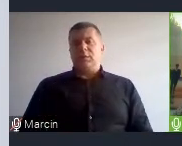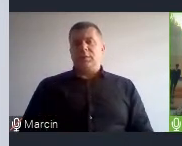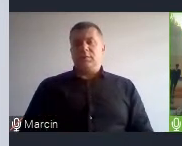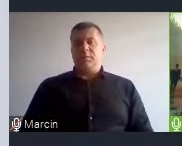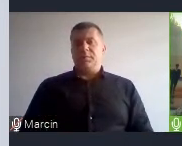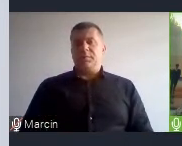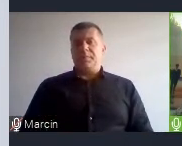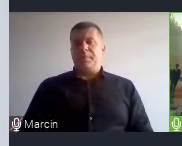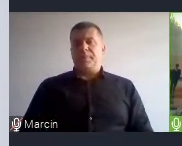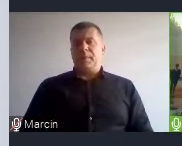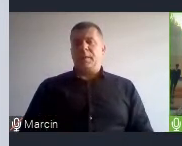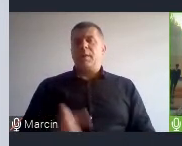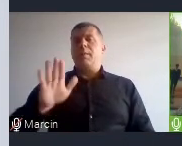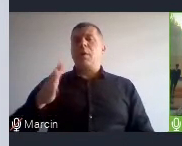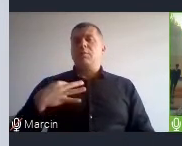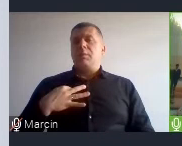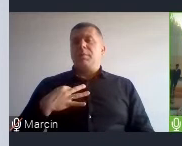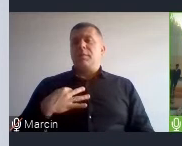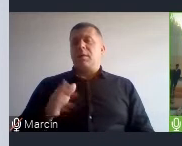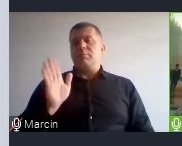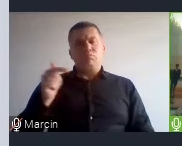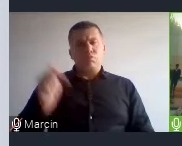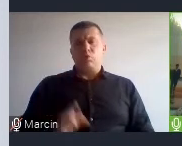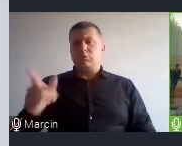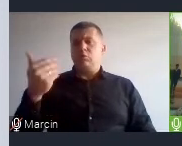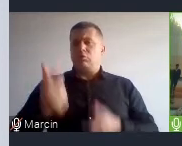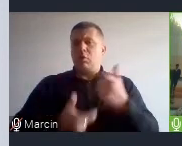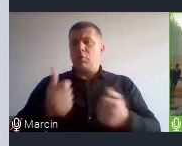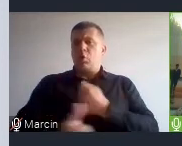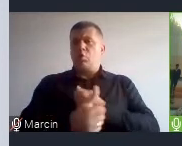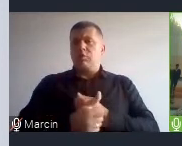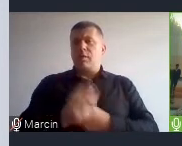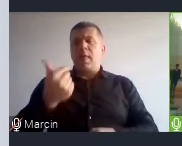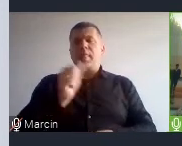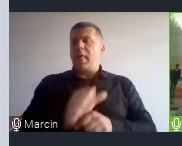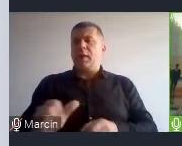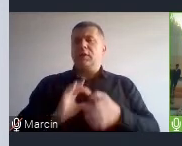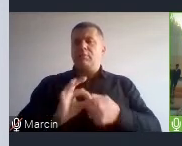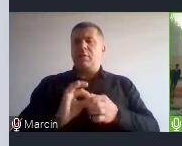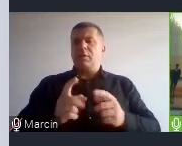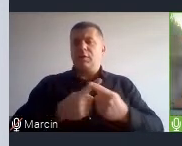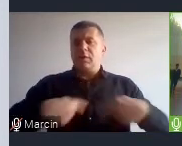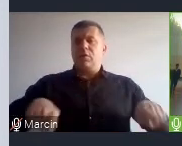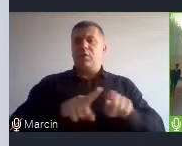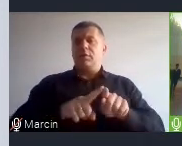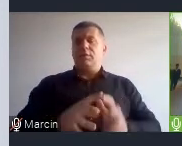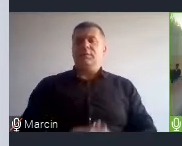tyle że podmiot prywatny będzie musiał udowodnić, że nie jest powiązany z wykonawcami,